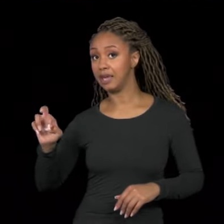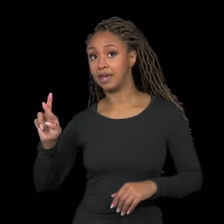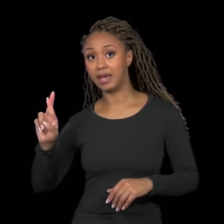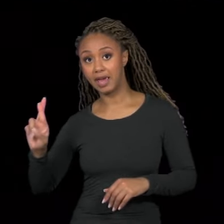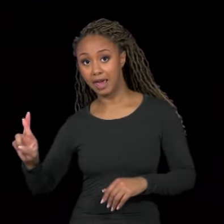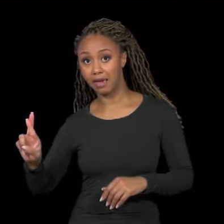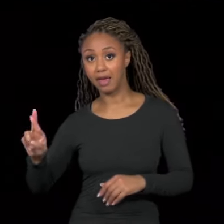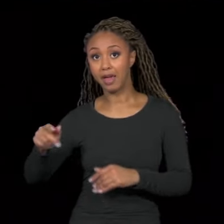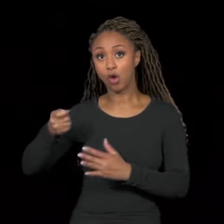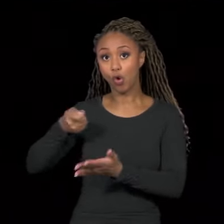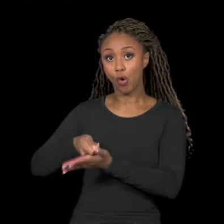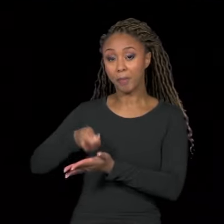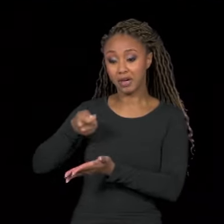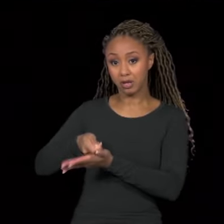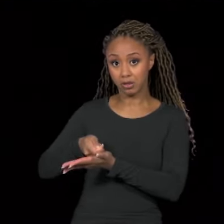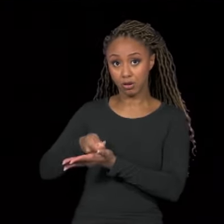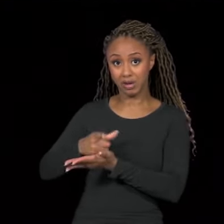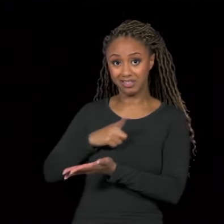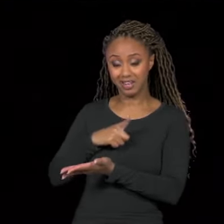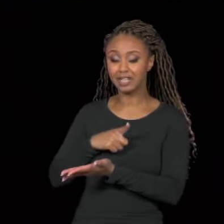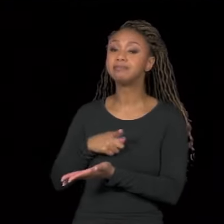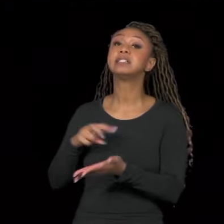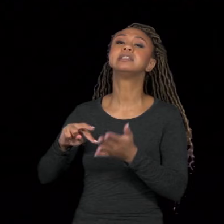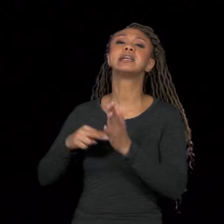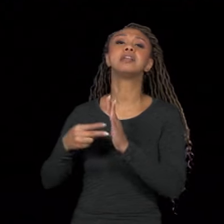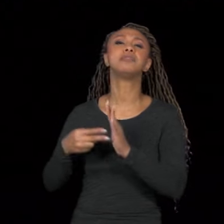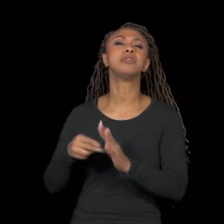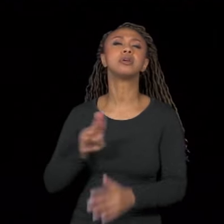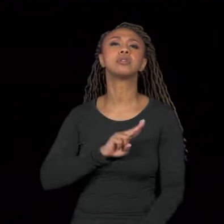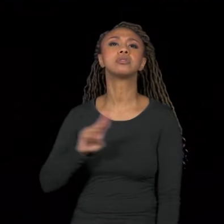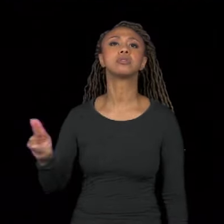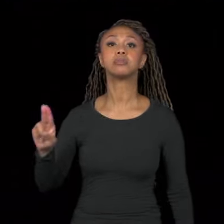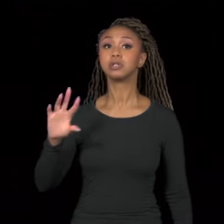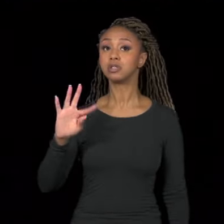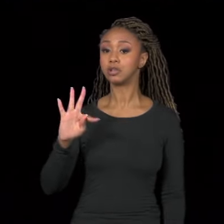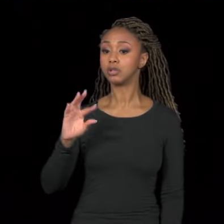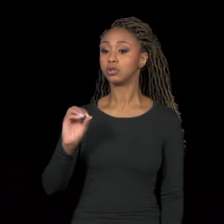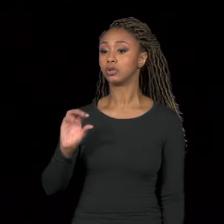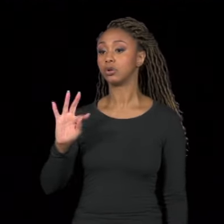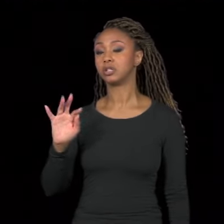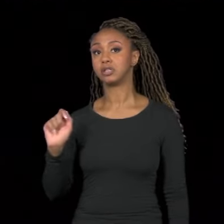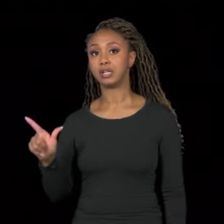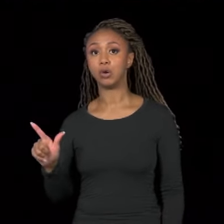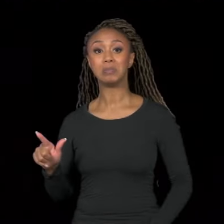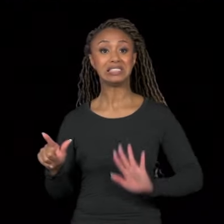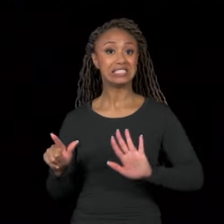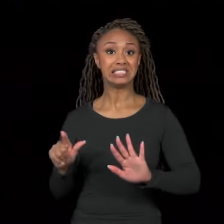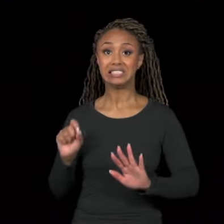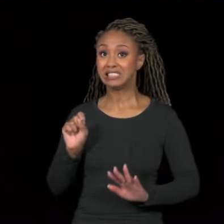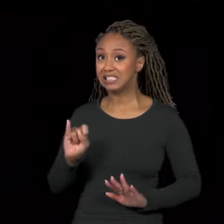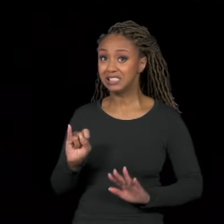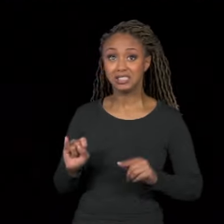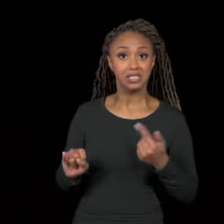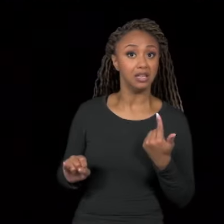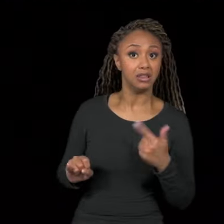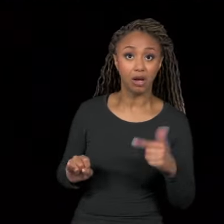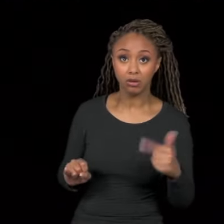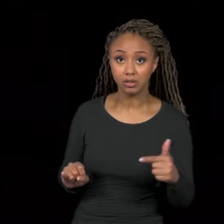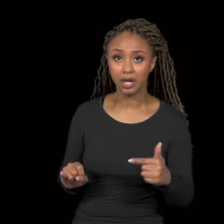"TOTAL", SENÃO ELA É DITA "PARCIAL". QUANDO EU FALO DE UM RELACIONAMENTO PRECISAR EXISTIR OU